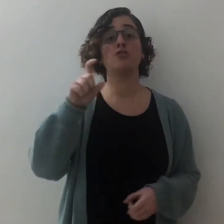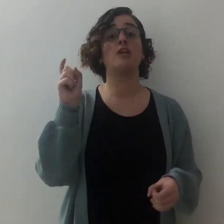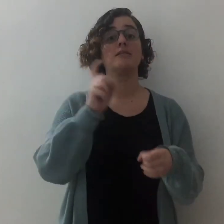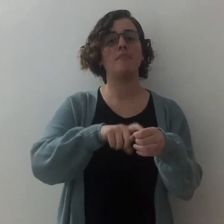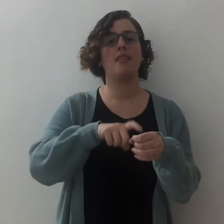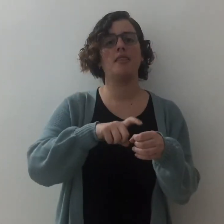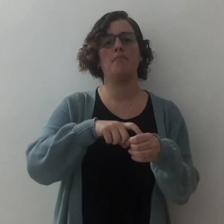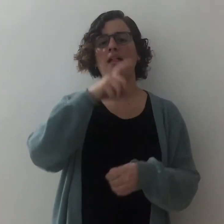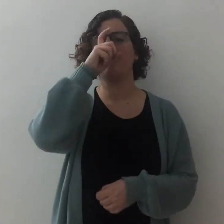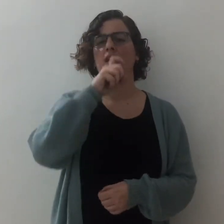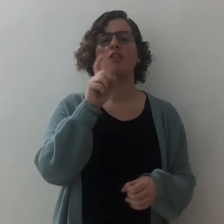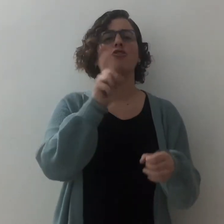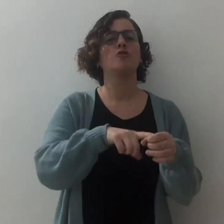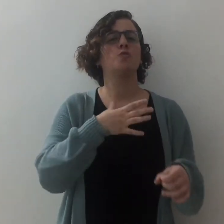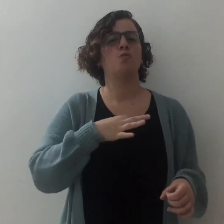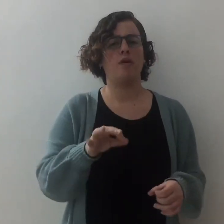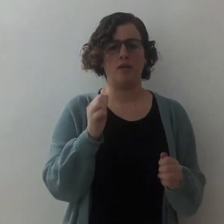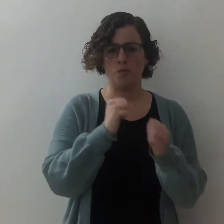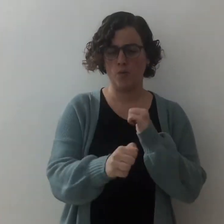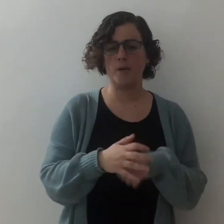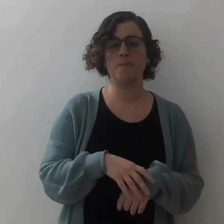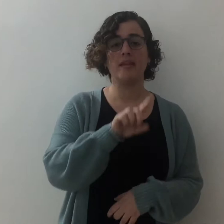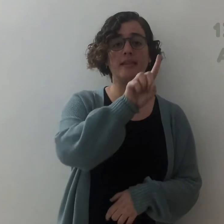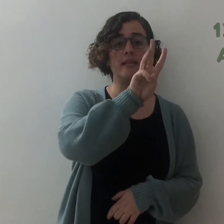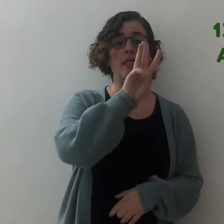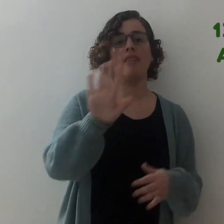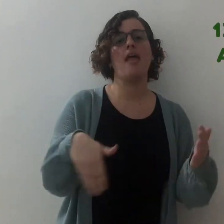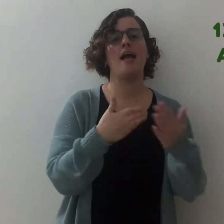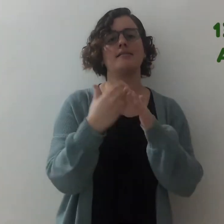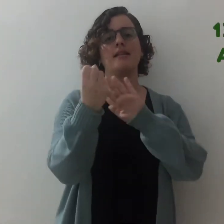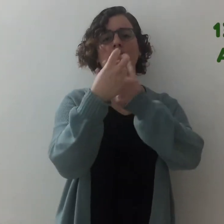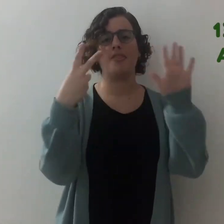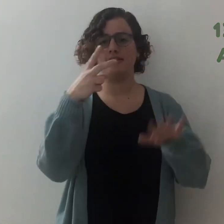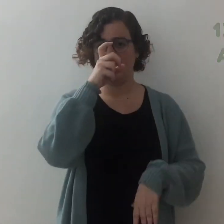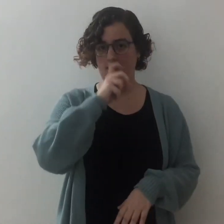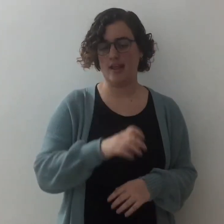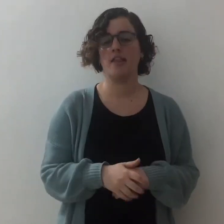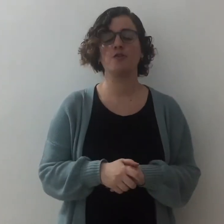Pueden participar jóvenes sordos y sordas de 13 a 17 años,